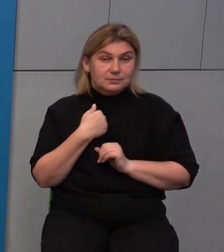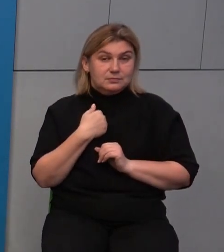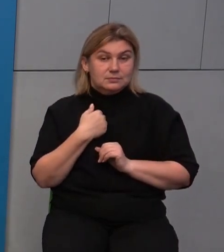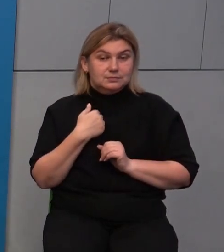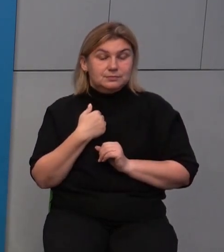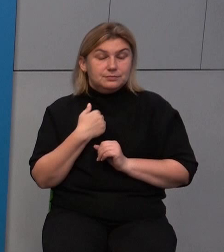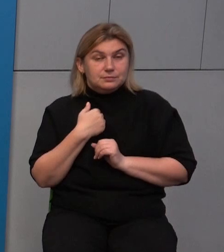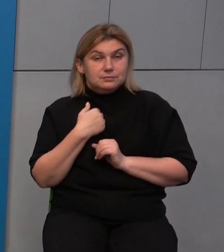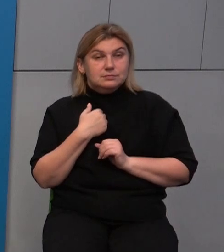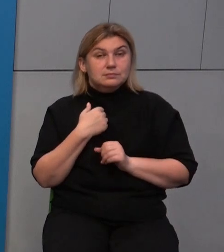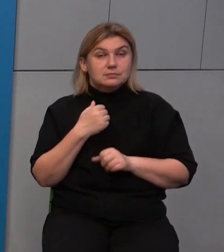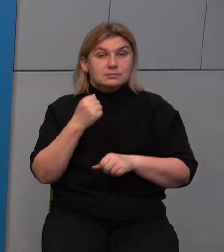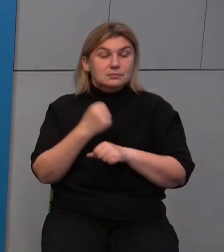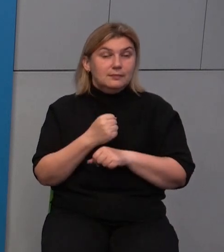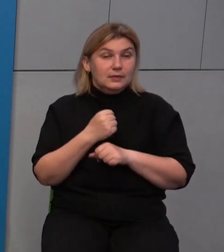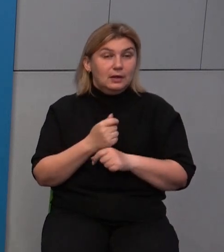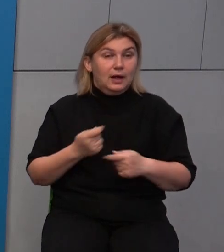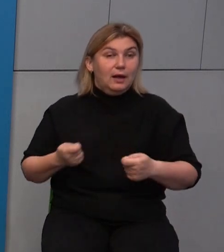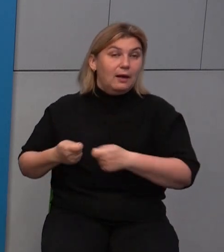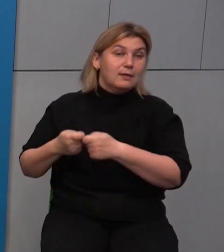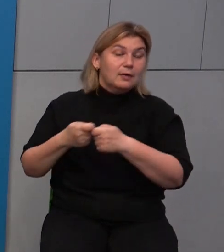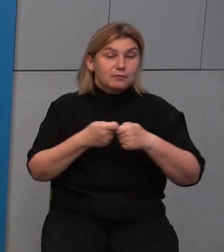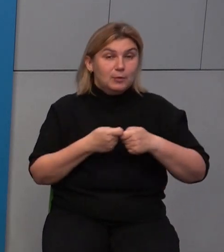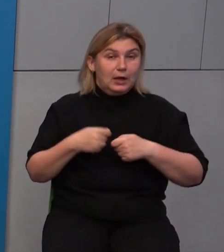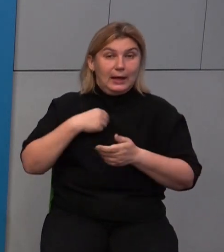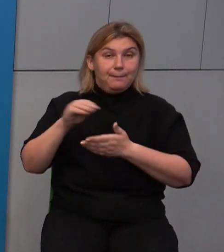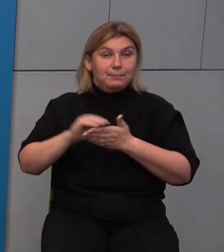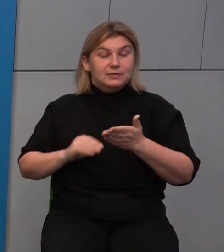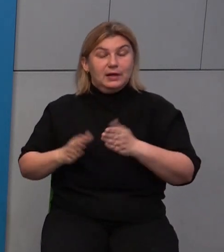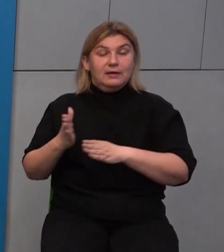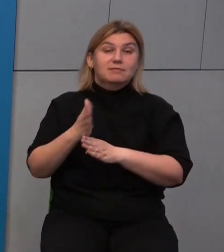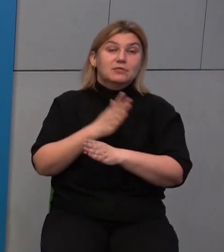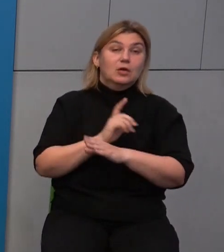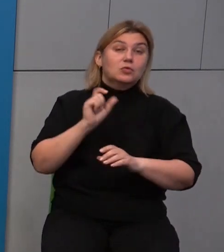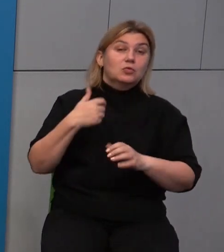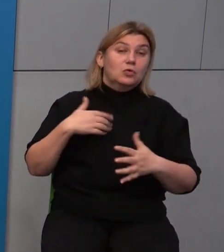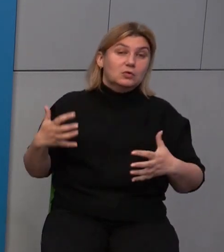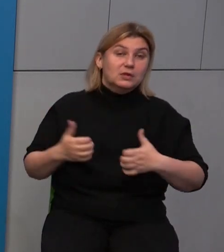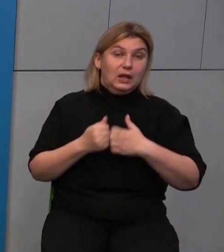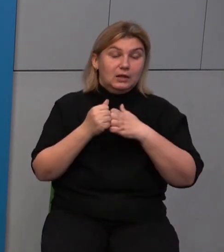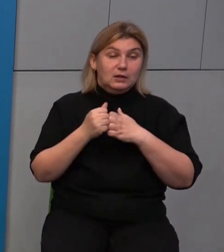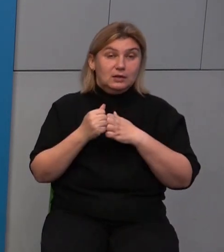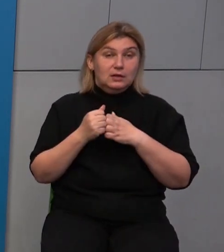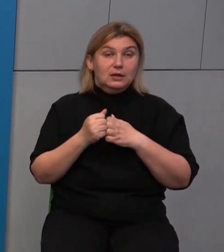no, taka praca też wspólna, gdzie ja pisałam wcześniej, co znalazłam, zanim to zostało opublikowane,